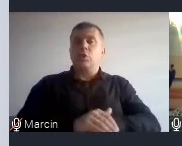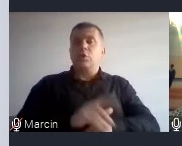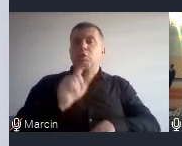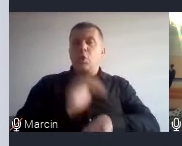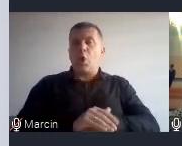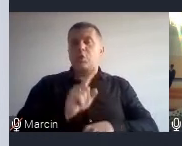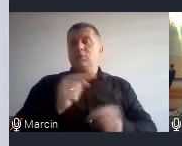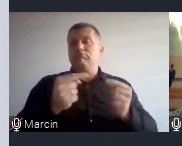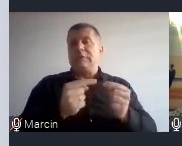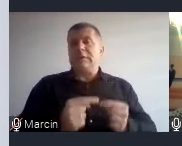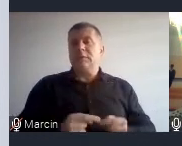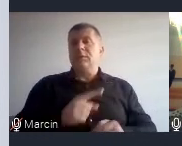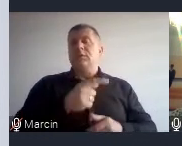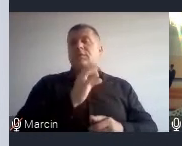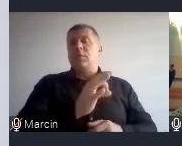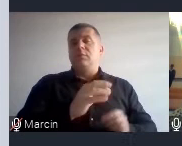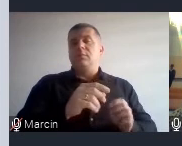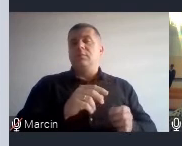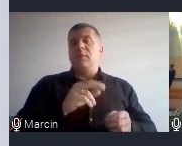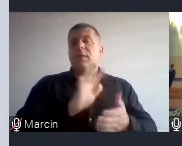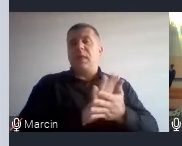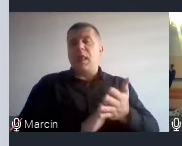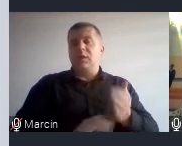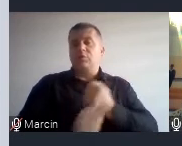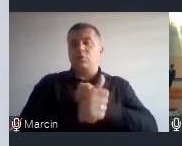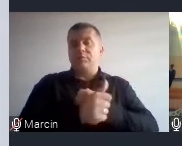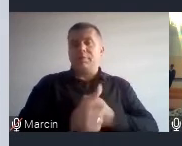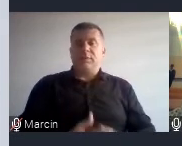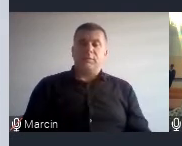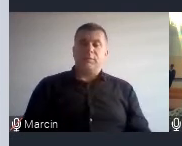i zgodność przeprowadzenia postępowania z samą treścią dokumentacji.